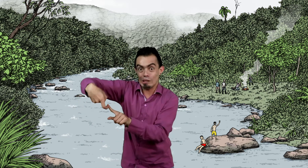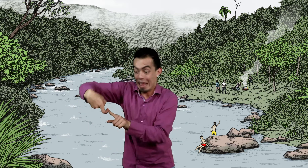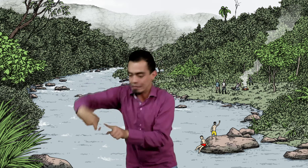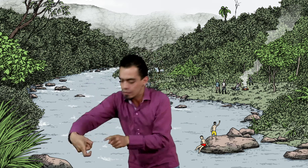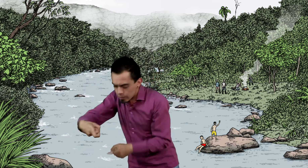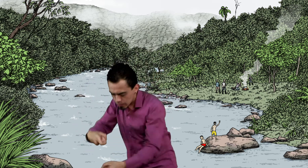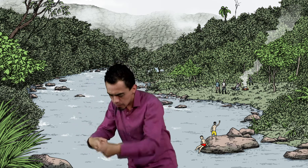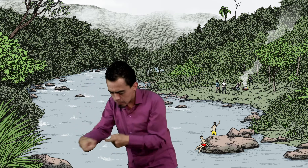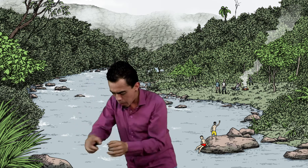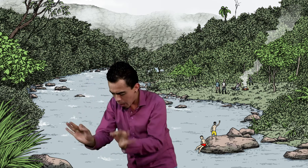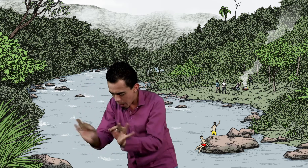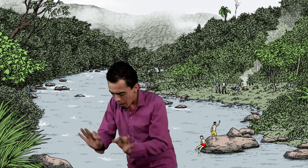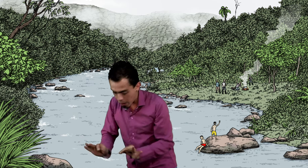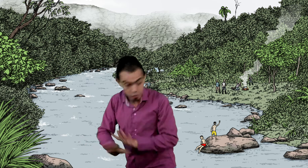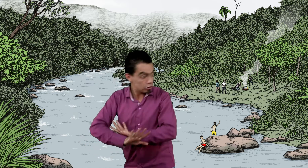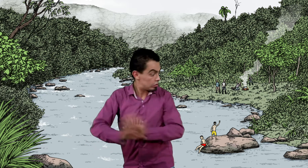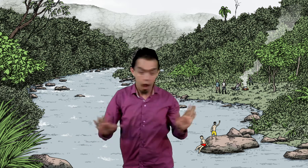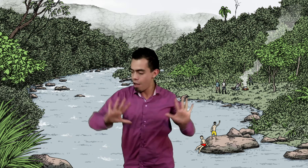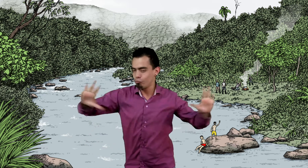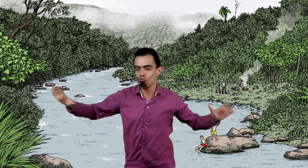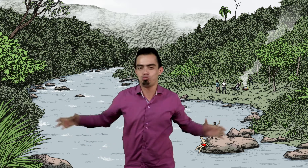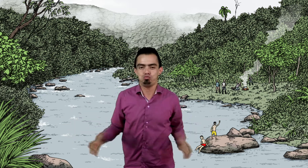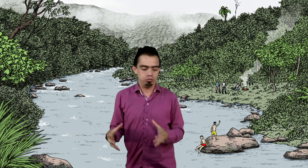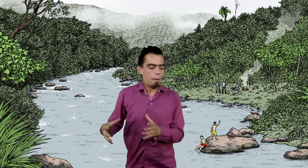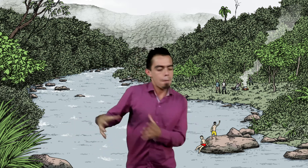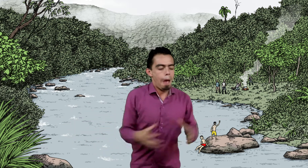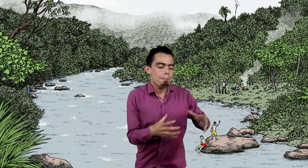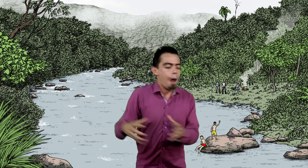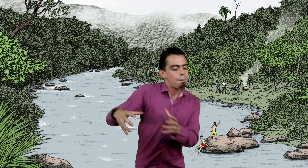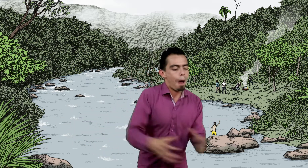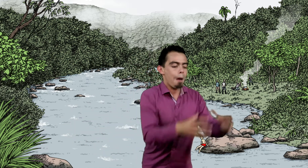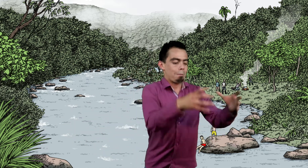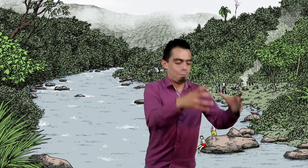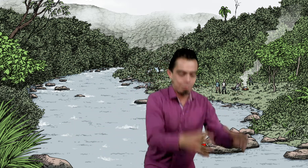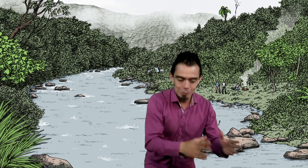y una vez teníamos todo listo, la ropa y todo lo demás emprendimos el recorrido.